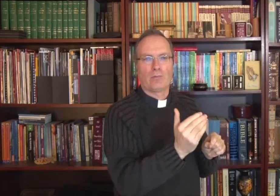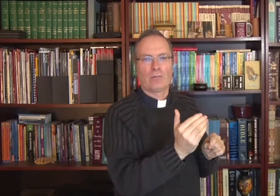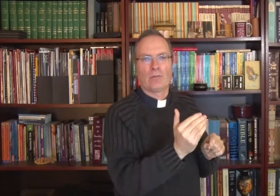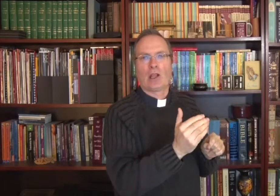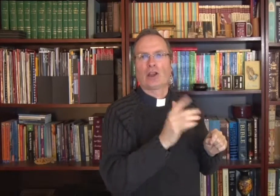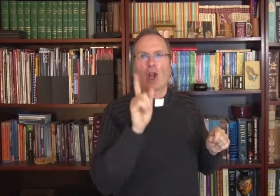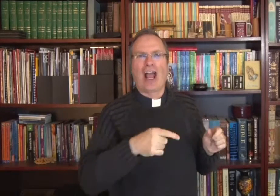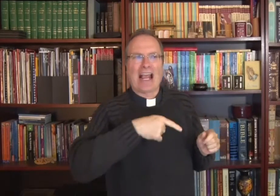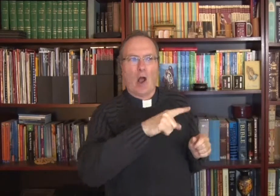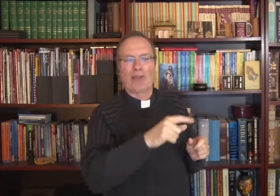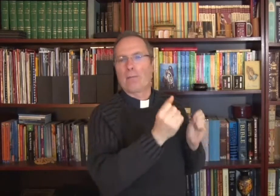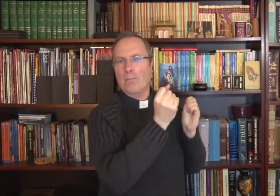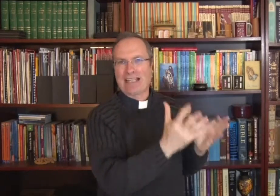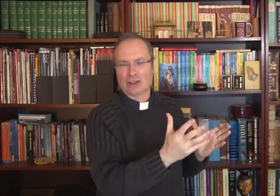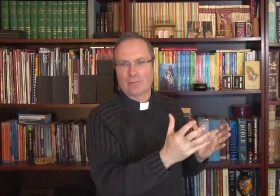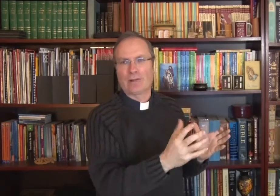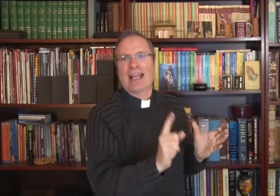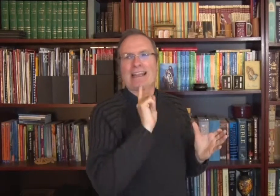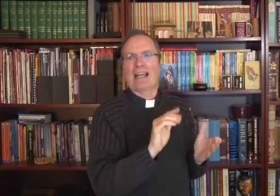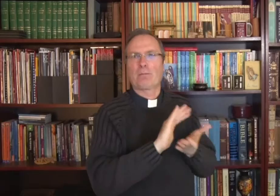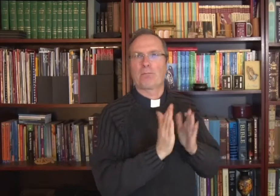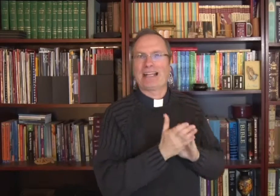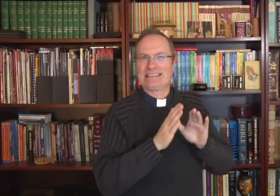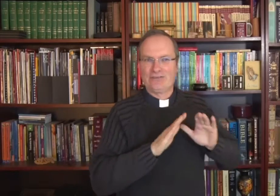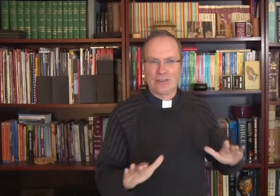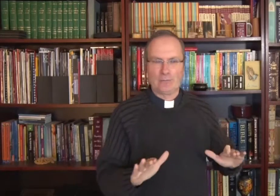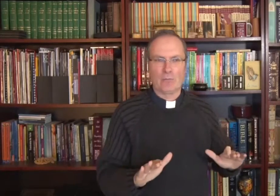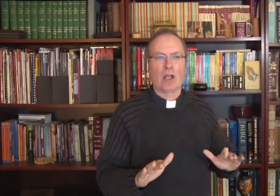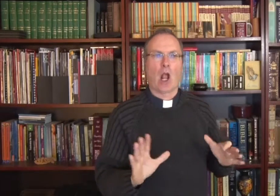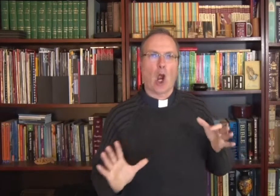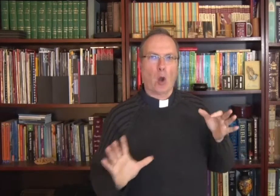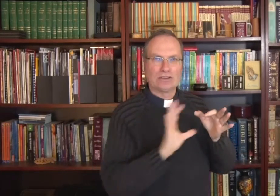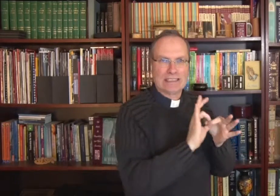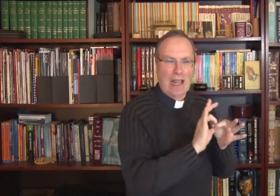de ne calomnier personne, d’être pacifiques, conciliants,